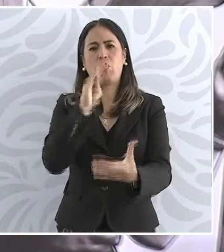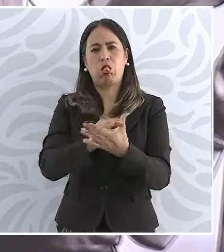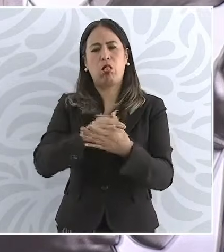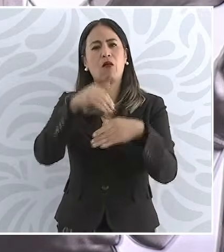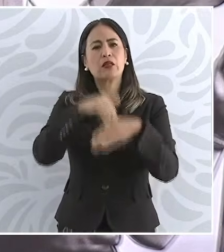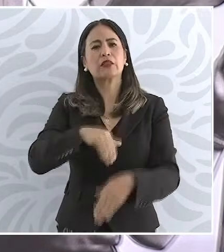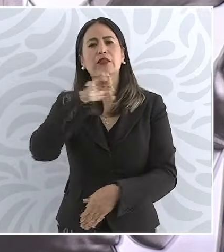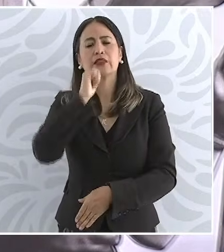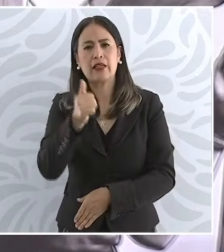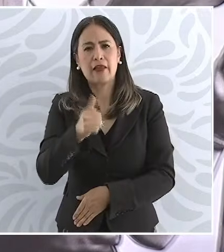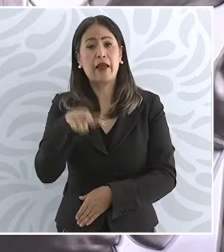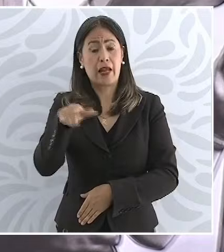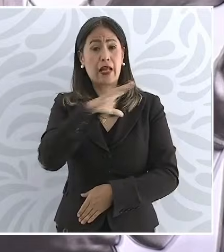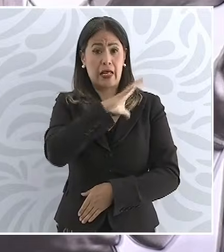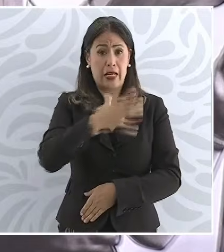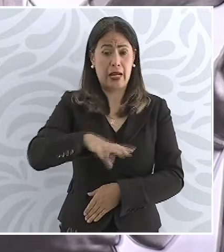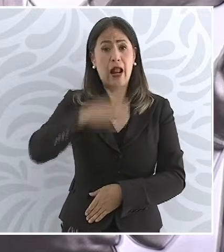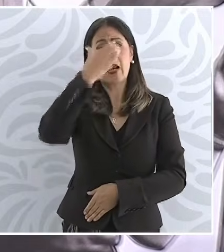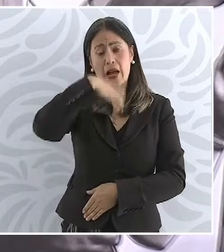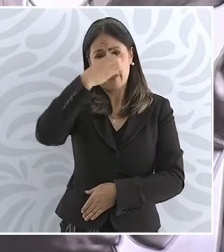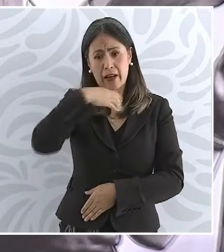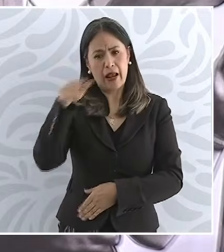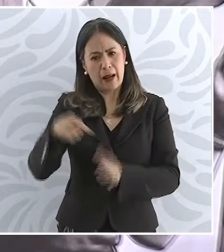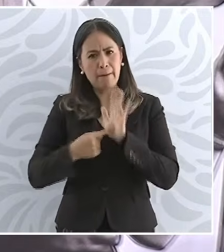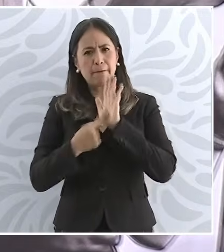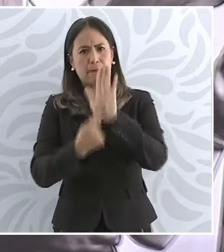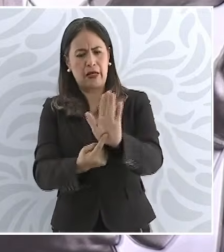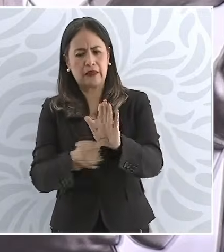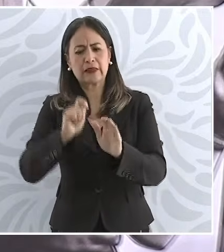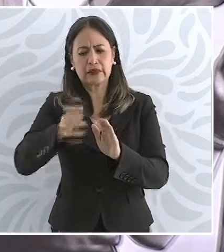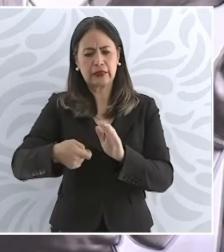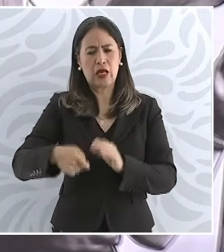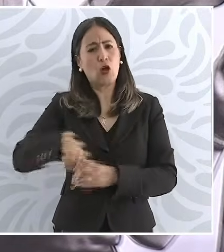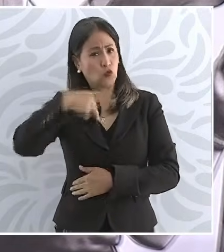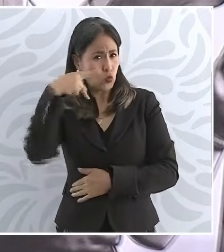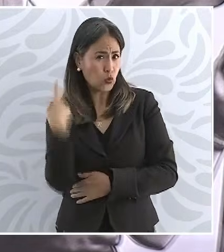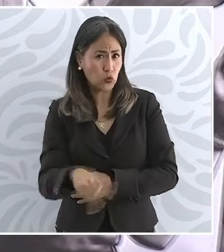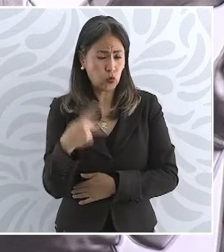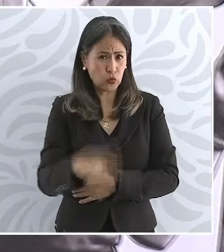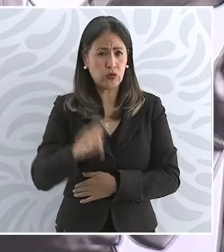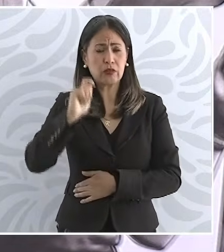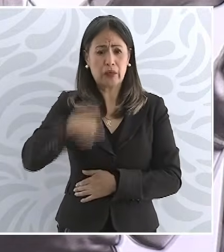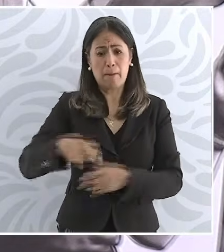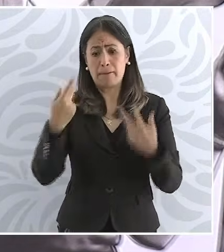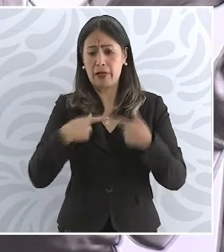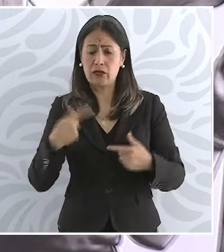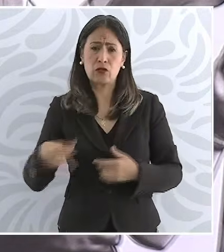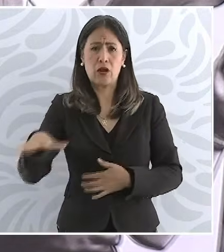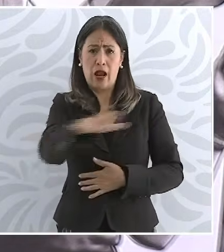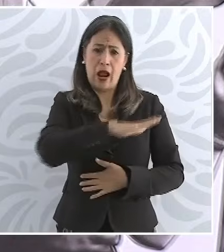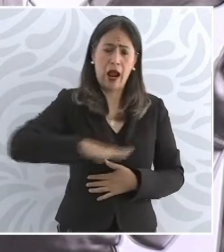un principio fundamental los bienes de la nación le pertenecen al pueblo y deben estar siempre al